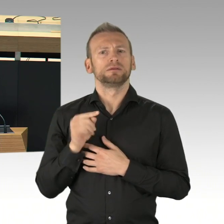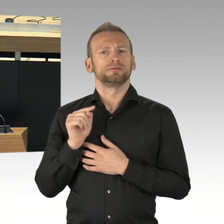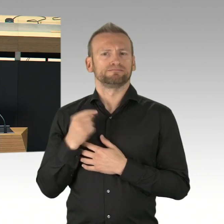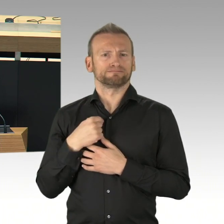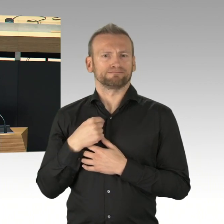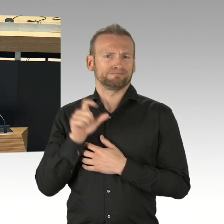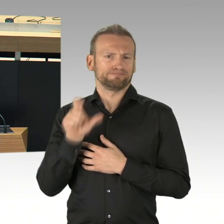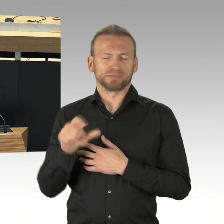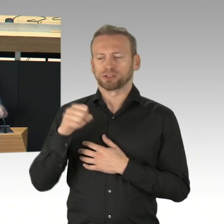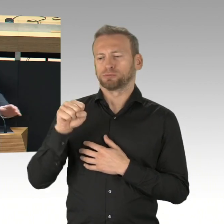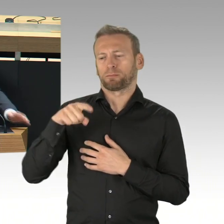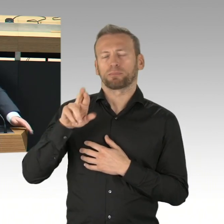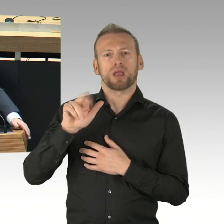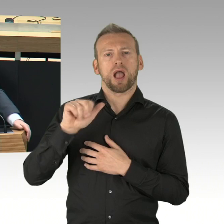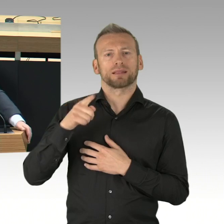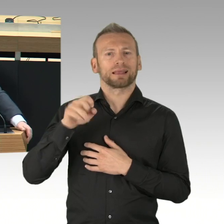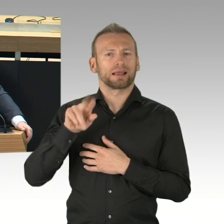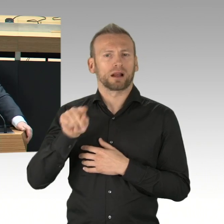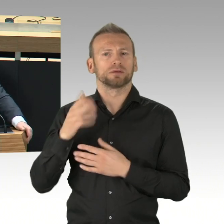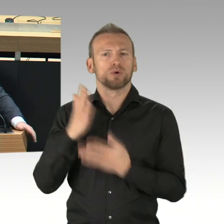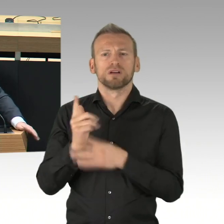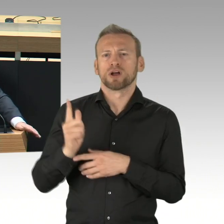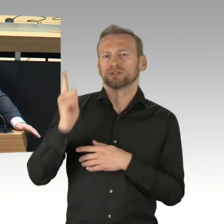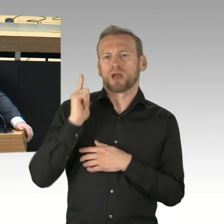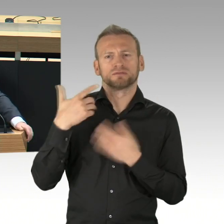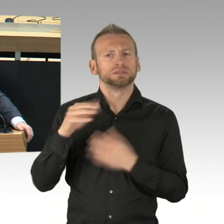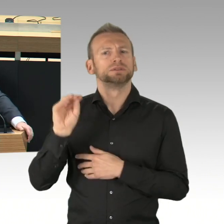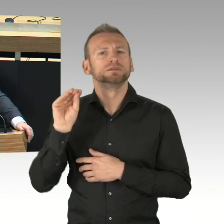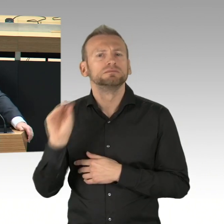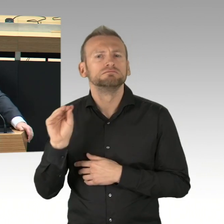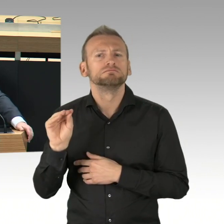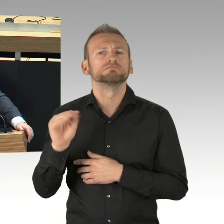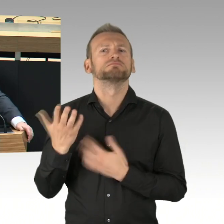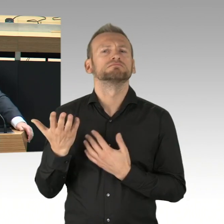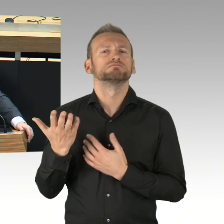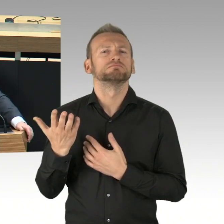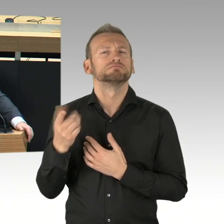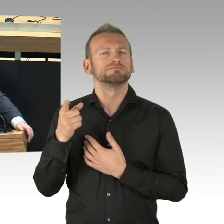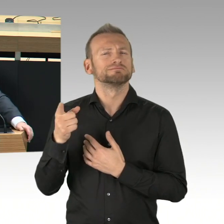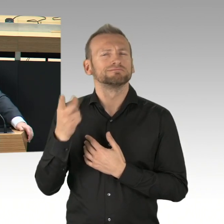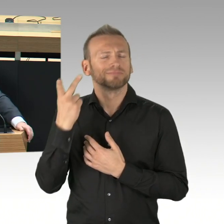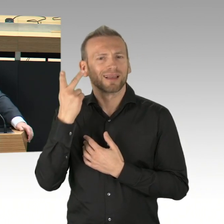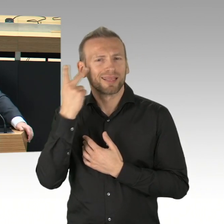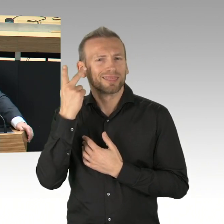Also, und was die Spenden betrifft, ja, die Spenden, die Spenden aus der Bauindustrie, Frau Spranger,